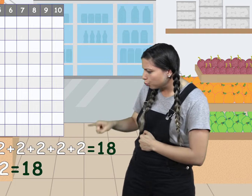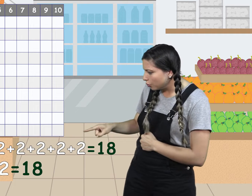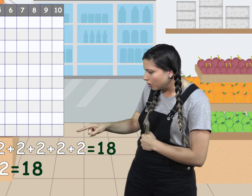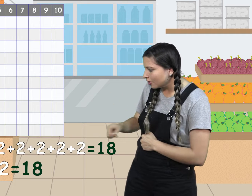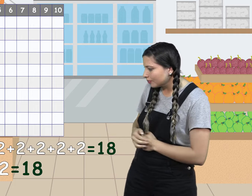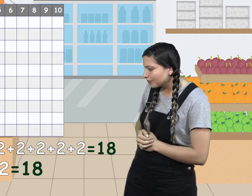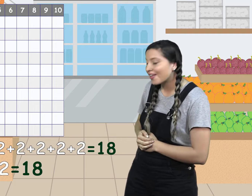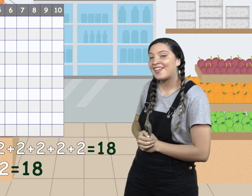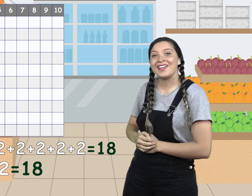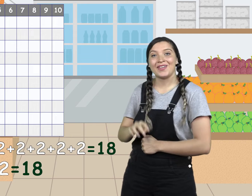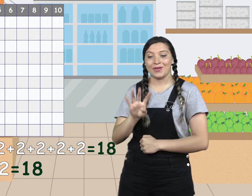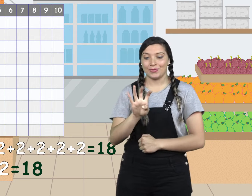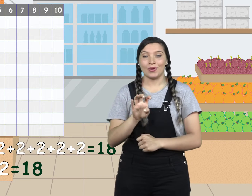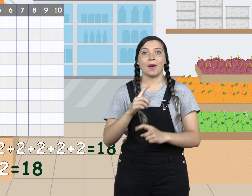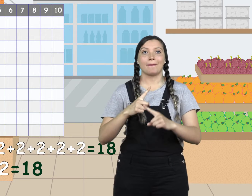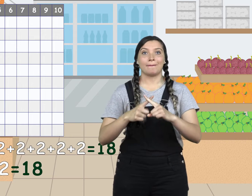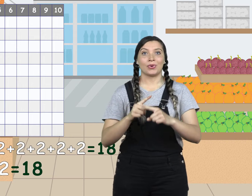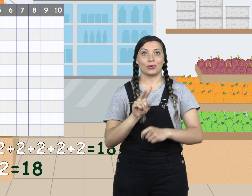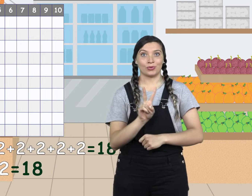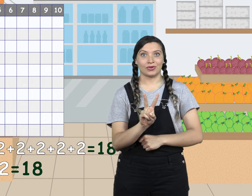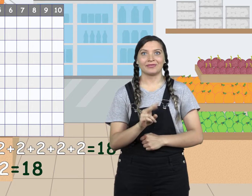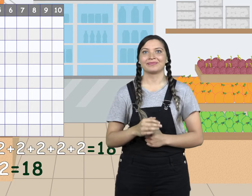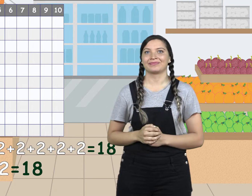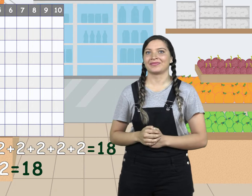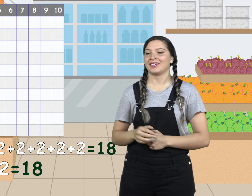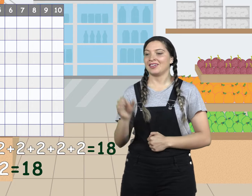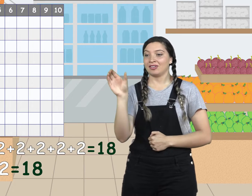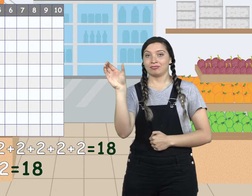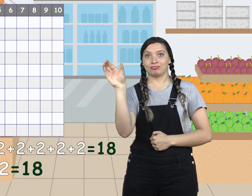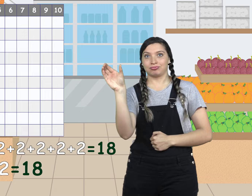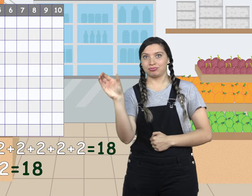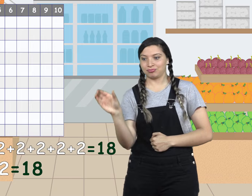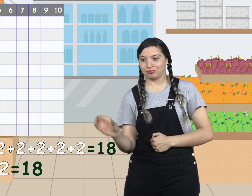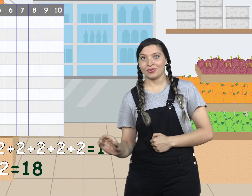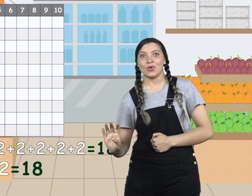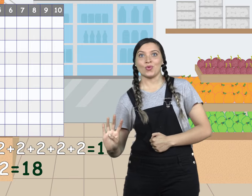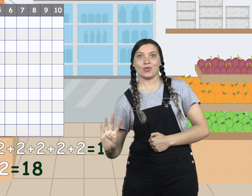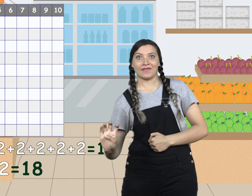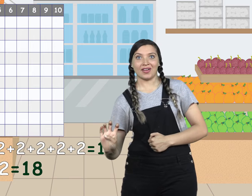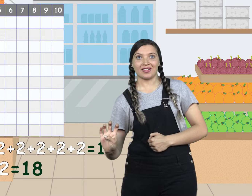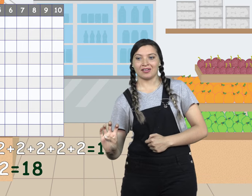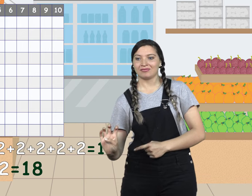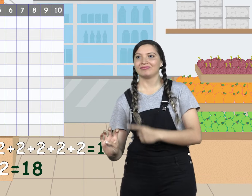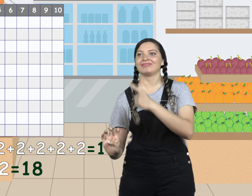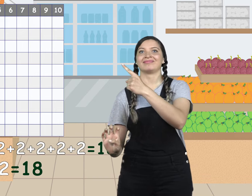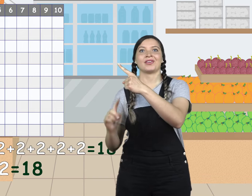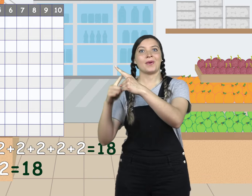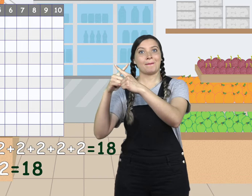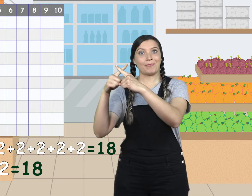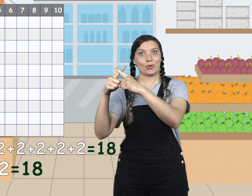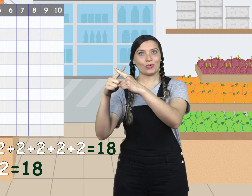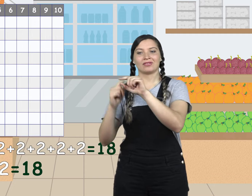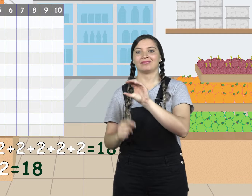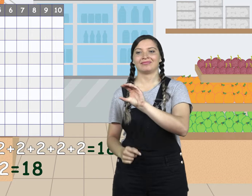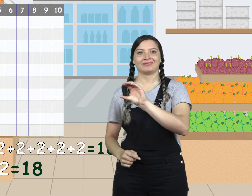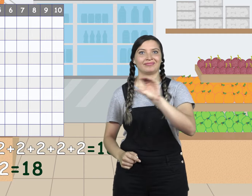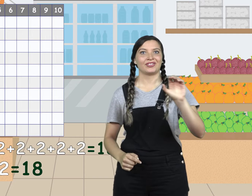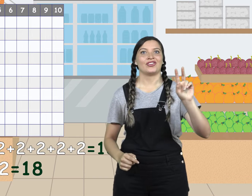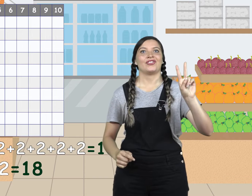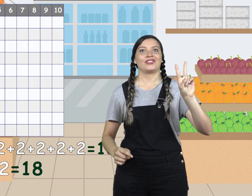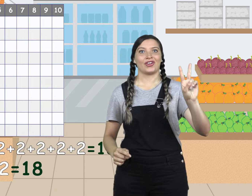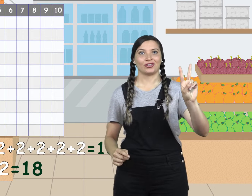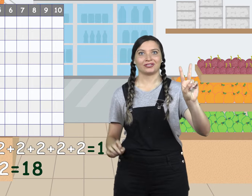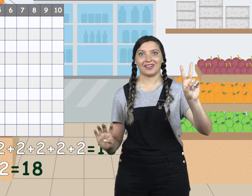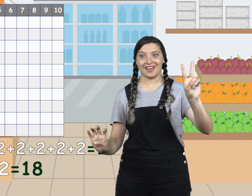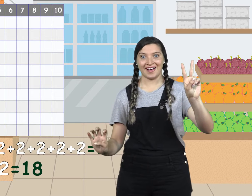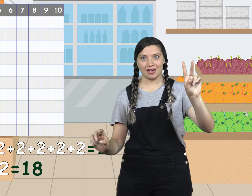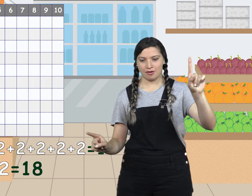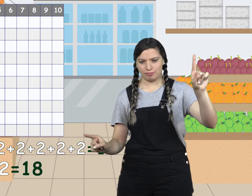El otro, nueve por dos se representa con nueve como el número de filas, por dos, que es el número de columnas.